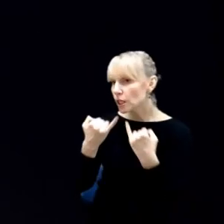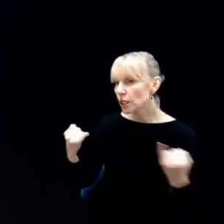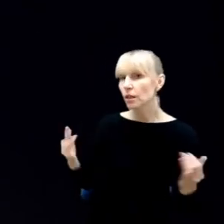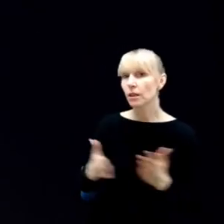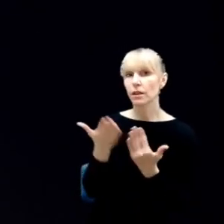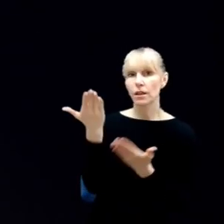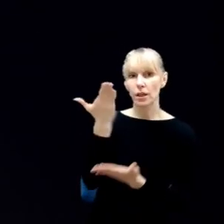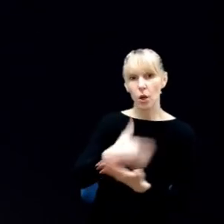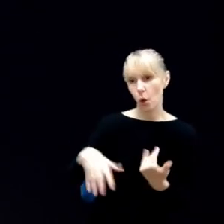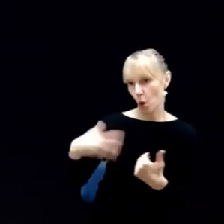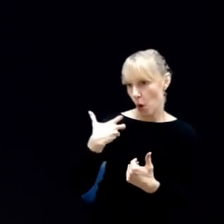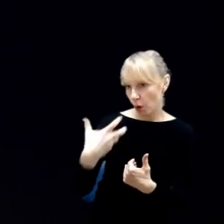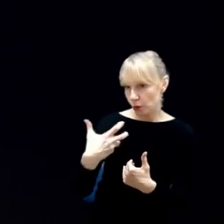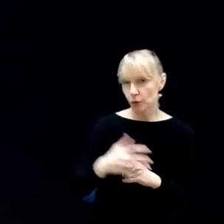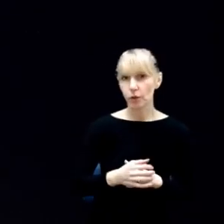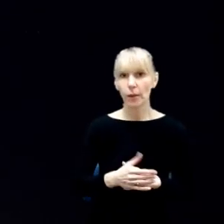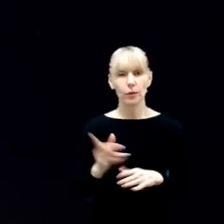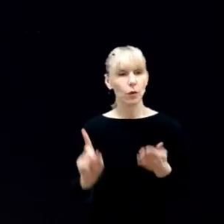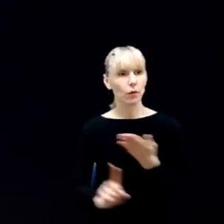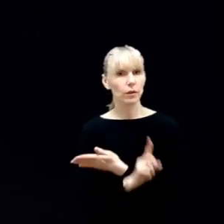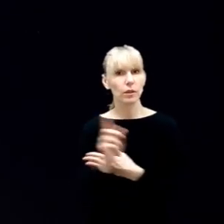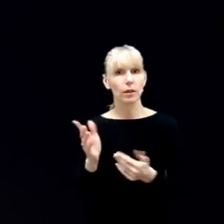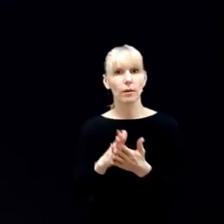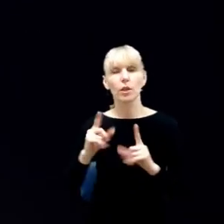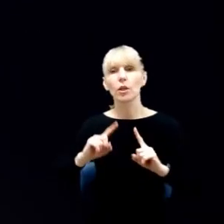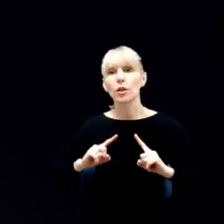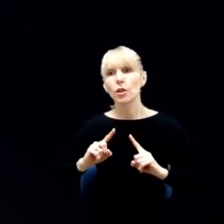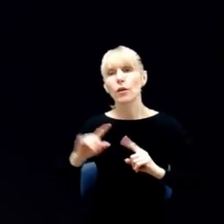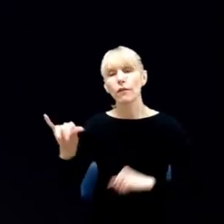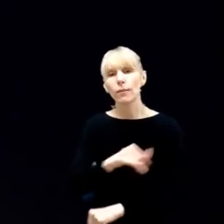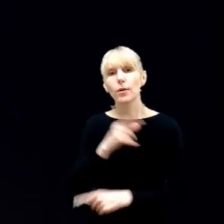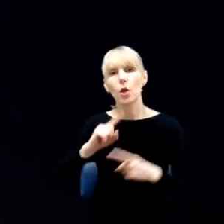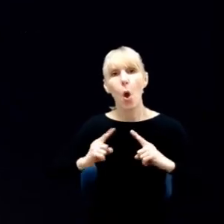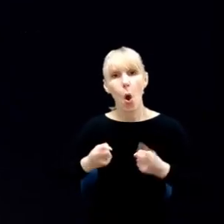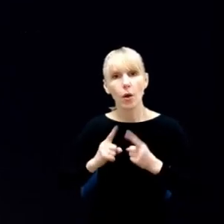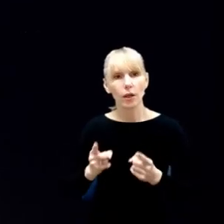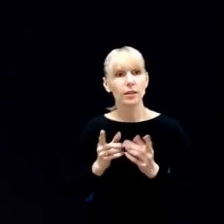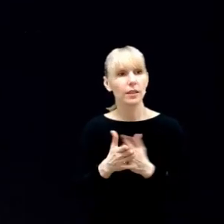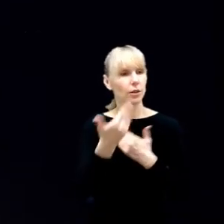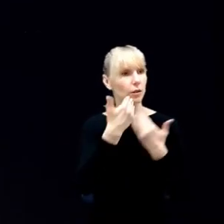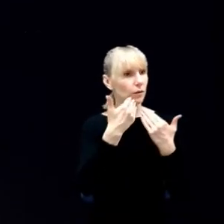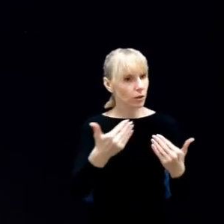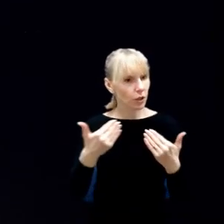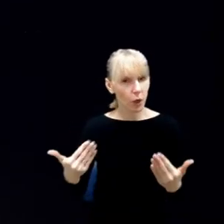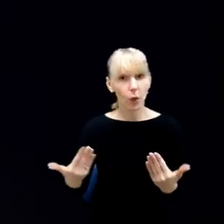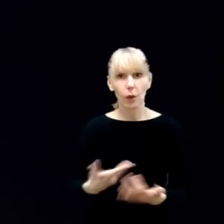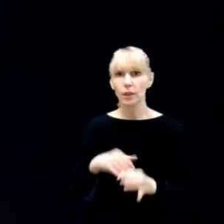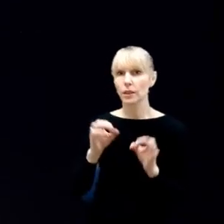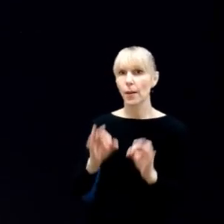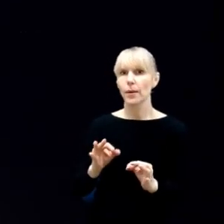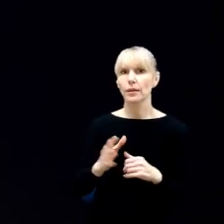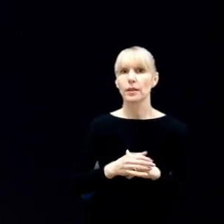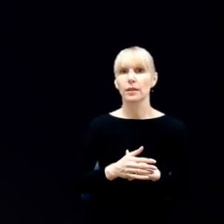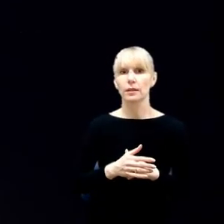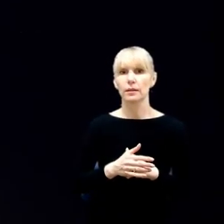wystąpili, a szczególnie w imieniu organizatorów, dziękuję Państwu za obecność i mam nadzieję, że widzimy się